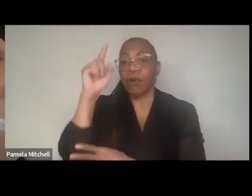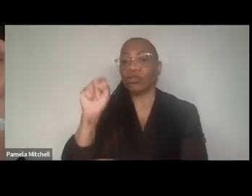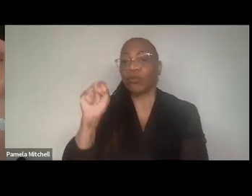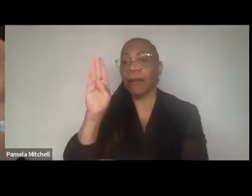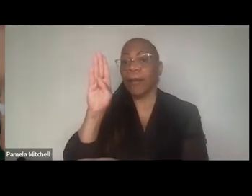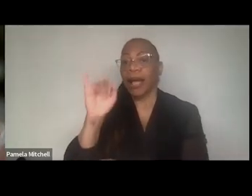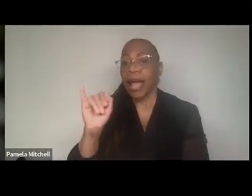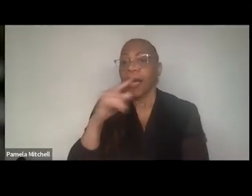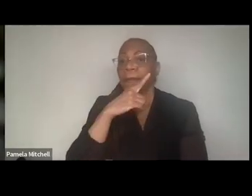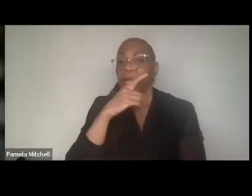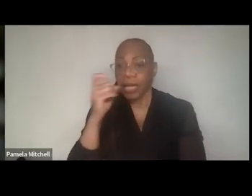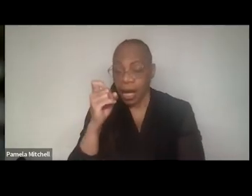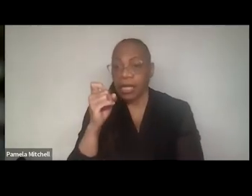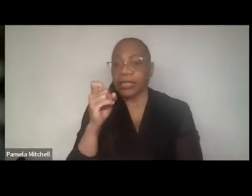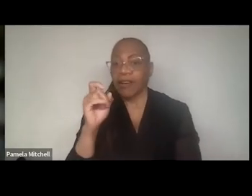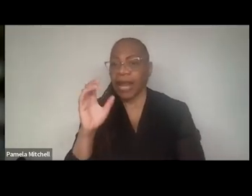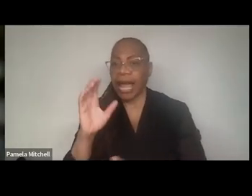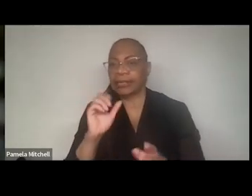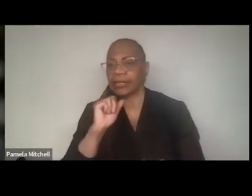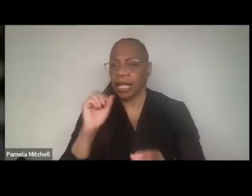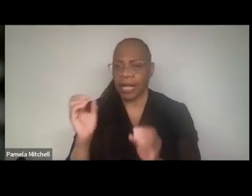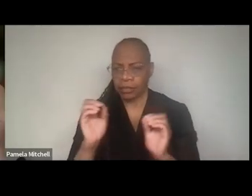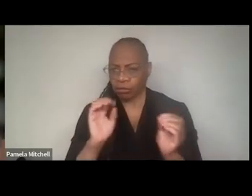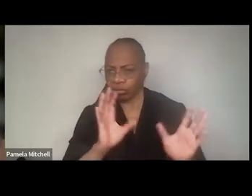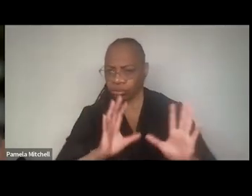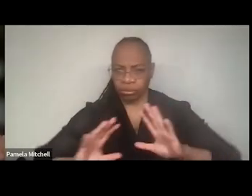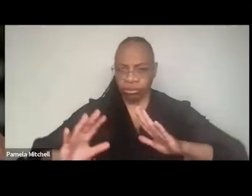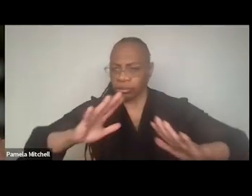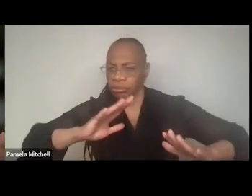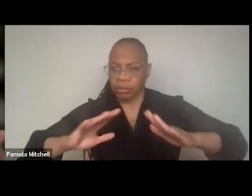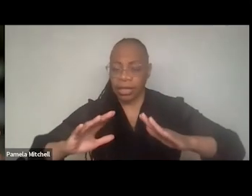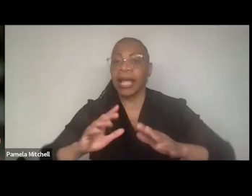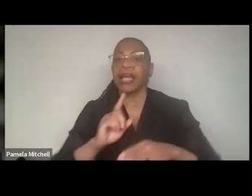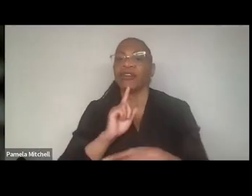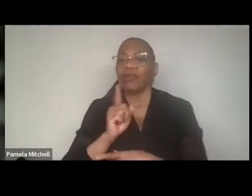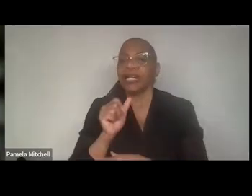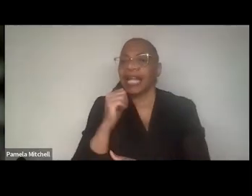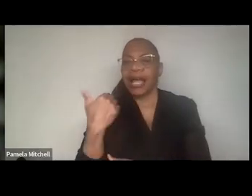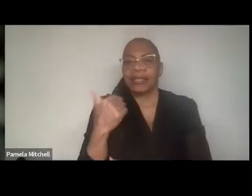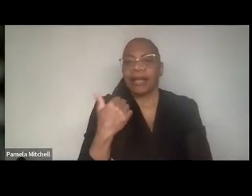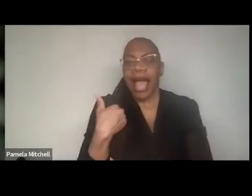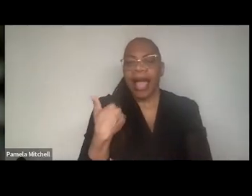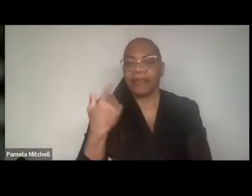desorganización y función motora. Él no tiene ningún impacto cognitivo.